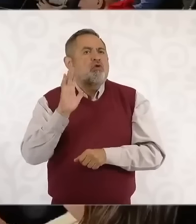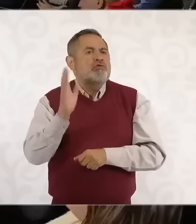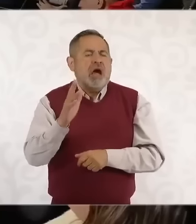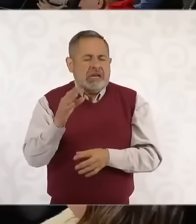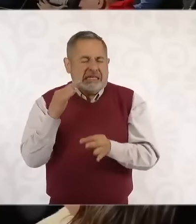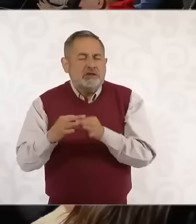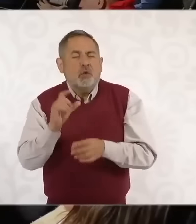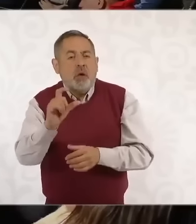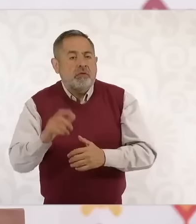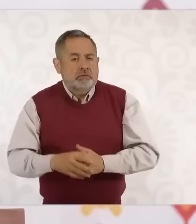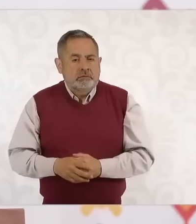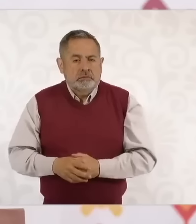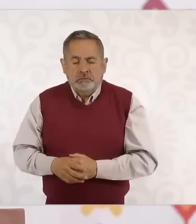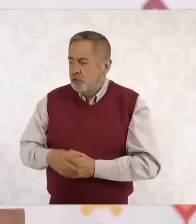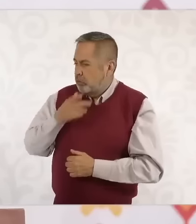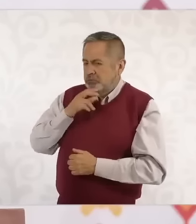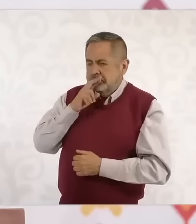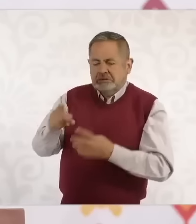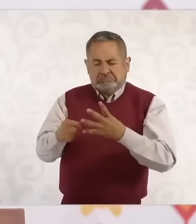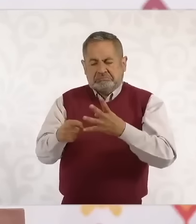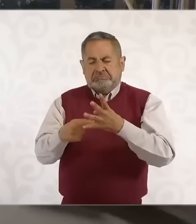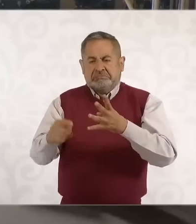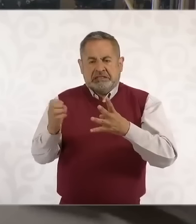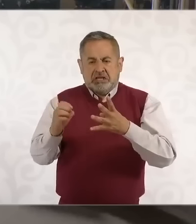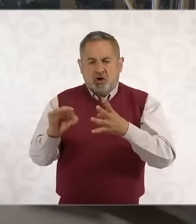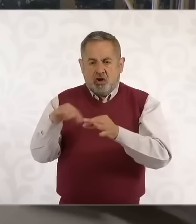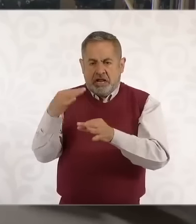la última semana de la ruta. A finales de mes entregan entonces ya las conclusiones a nivel